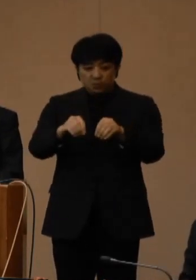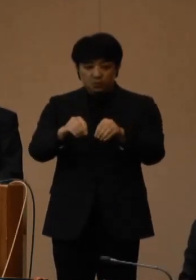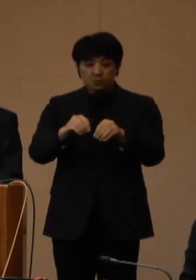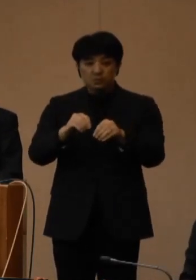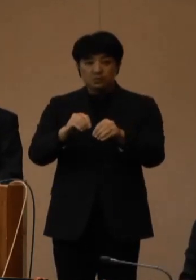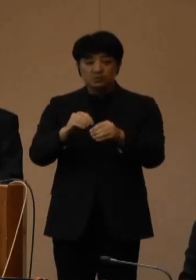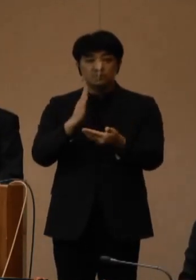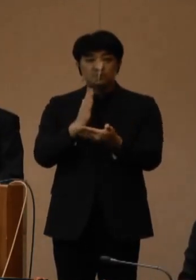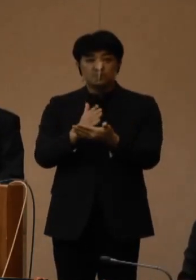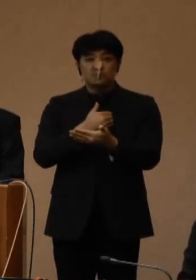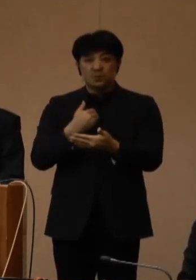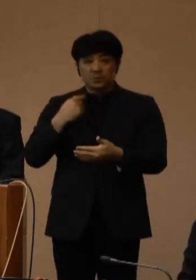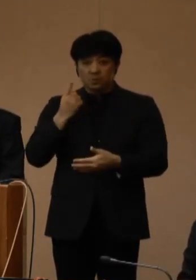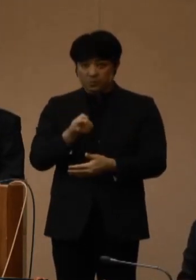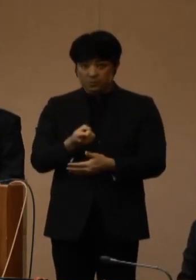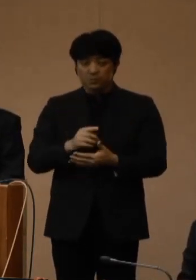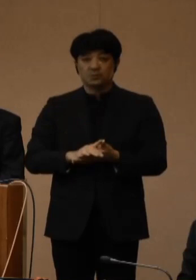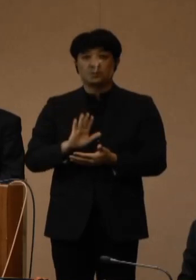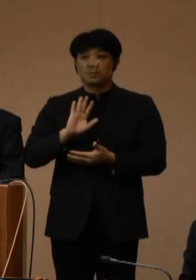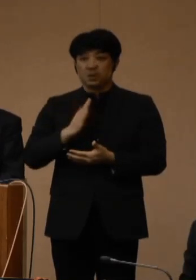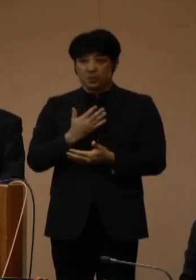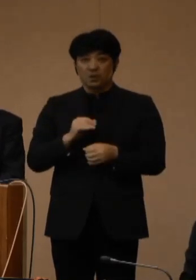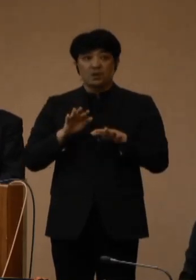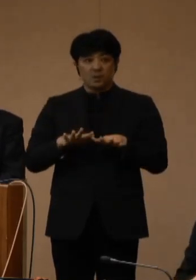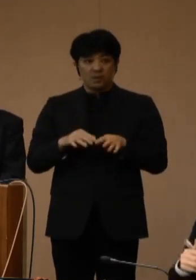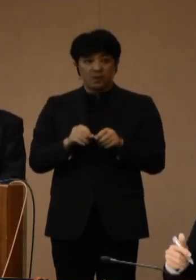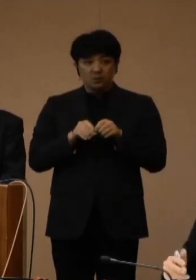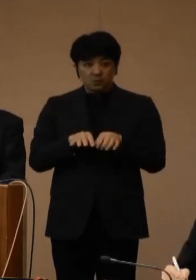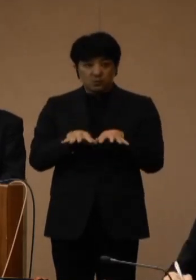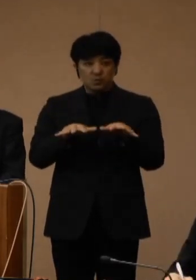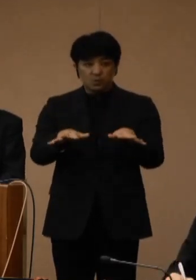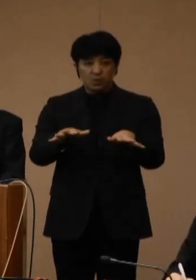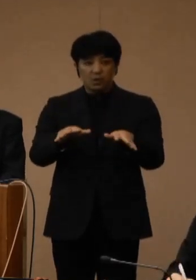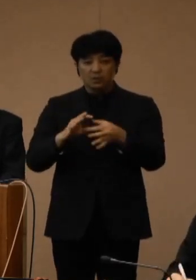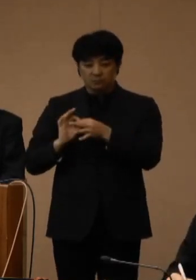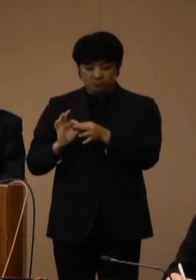しかしながら、いまだ流行は続いてます。